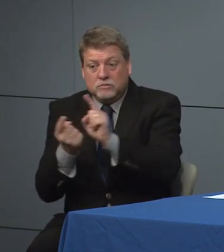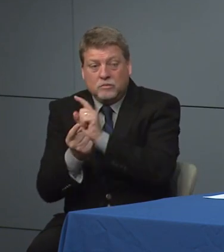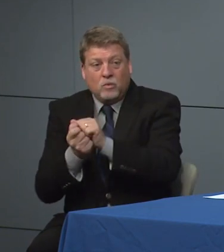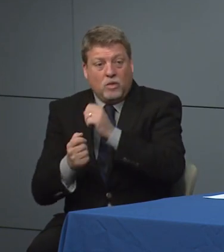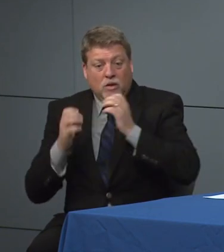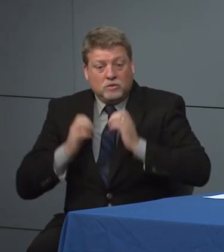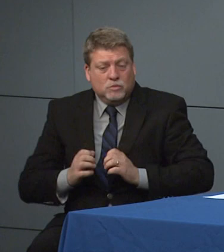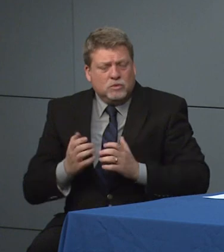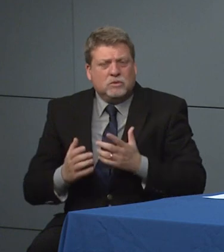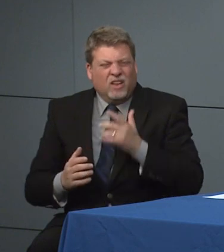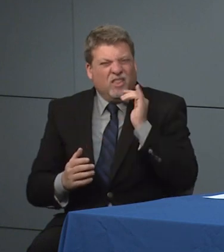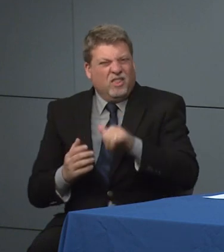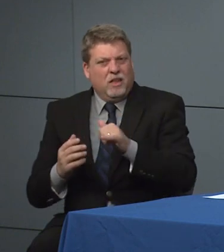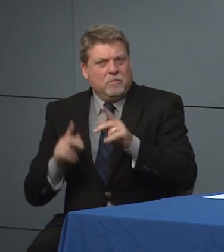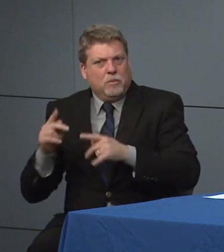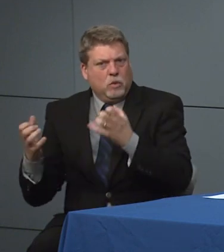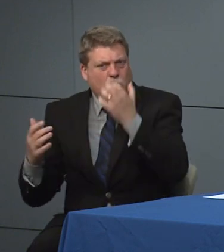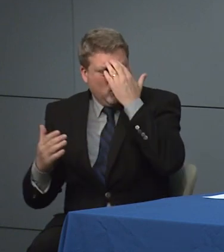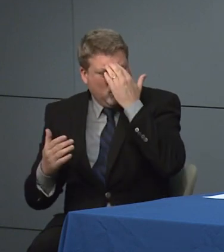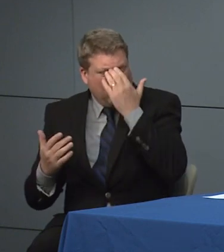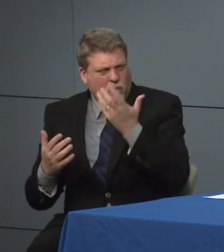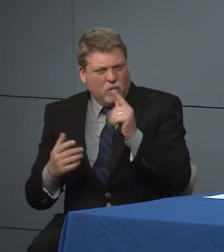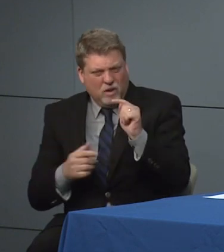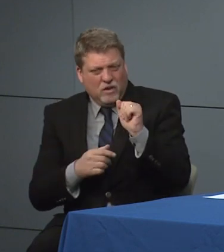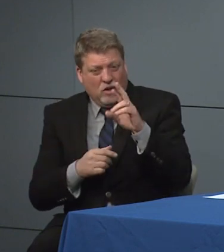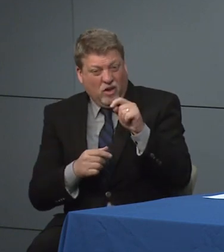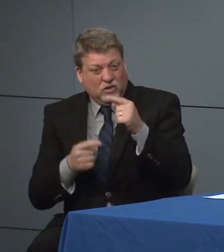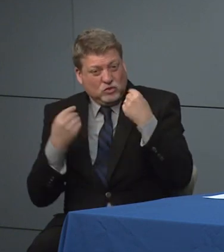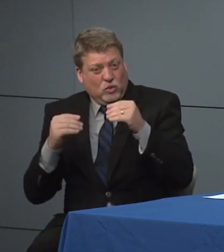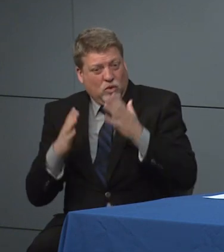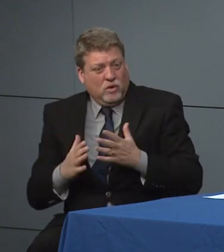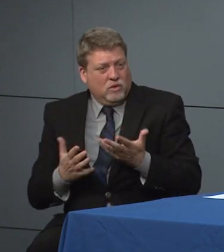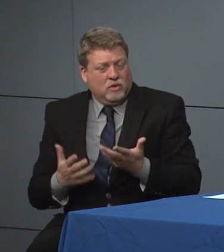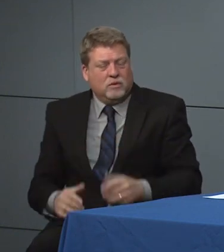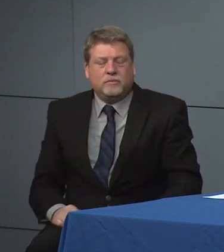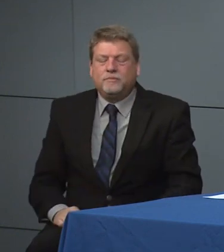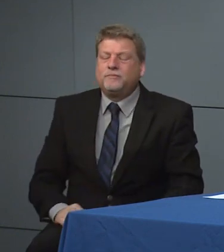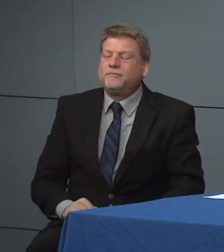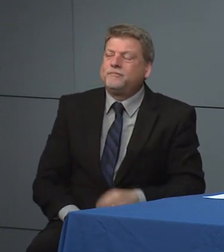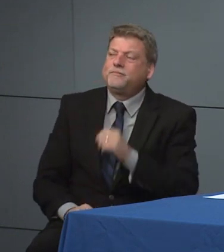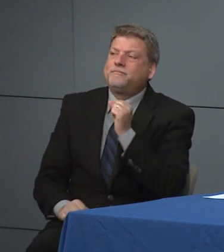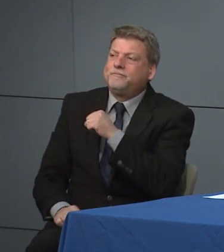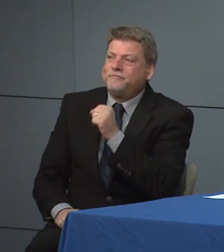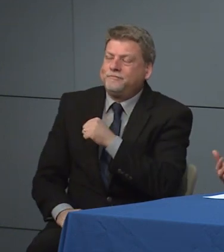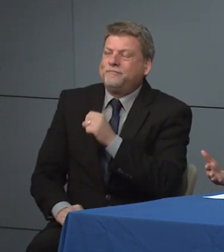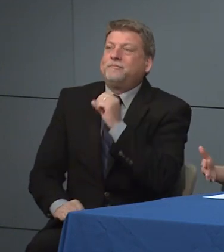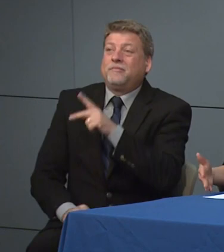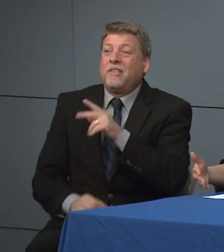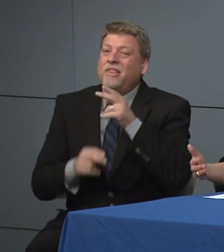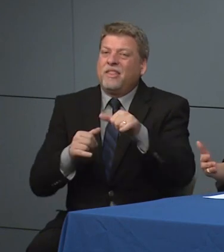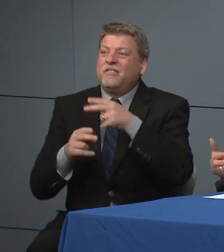persona tuvo contacto con el público. Estas son preguntas que muchas personas e están haciendo y no tenemos idea de